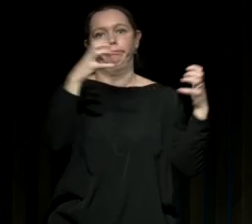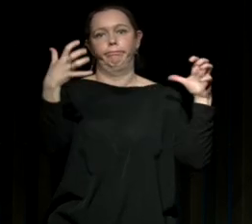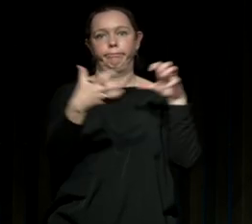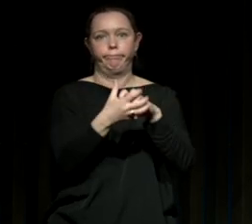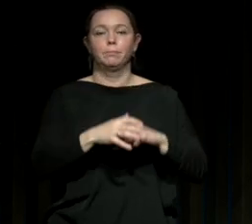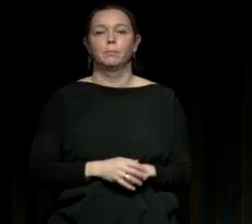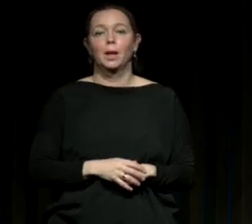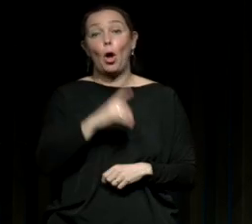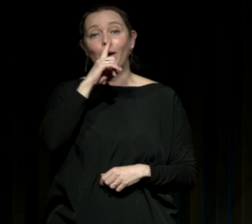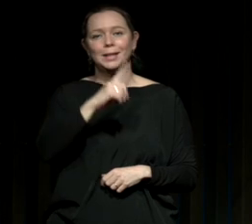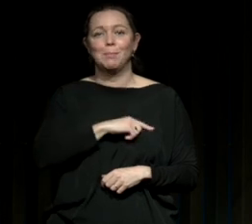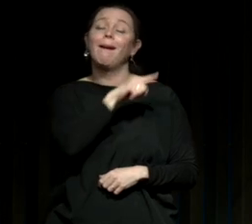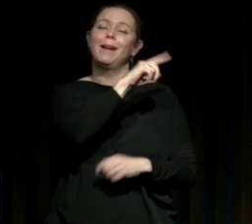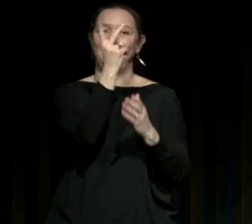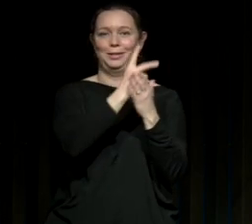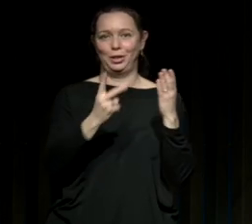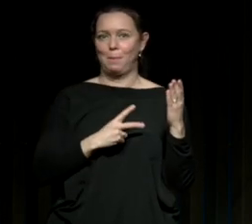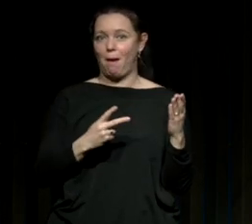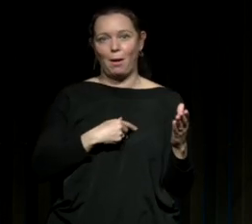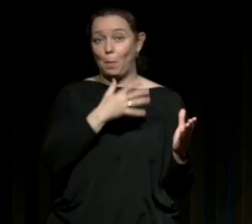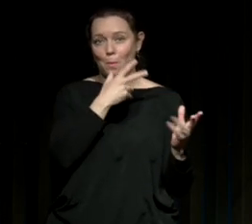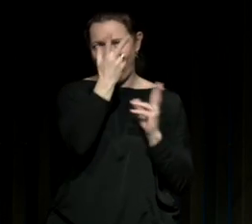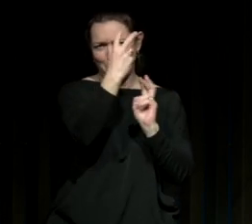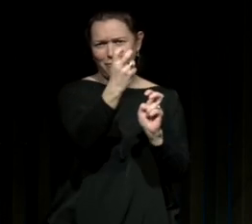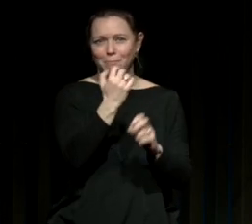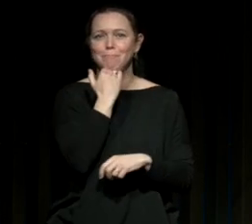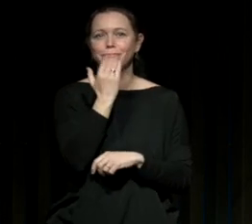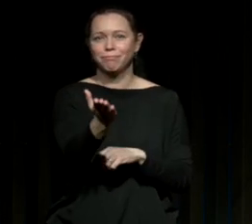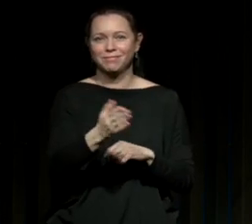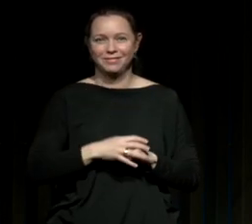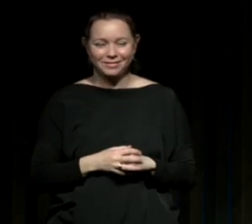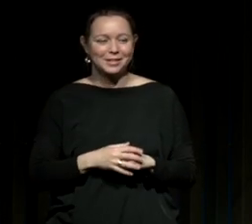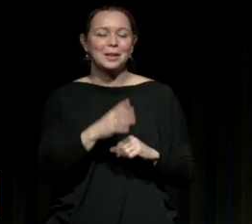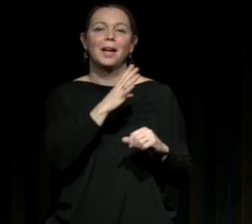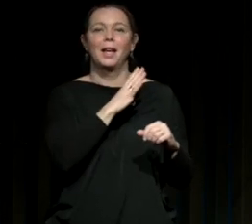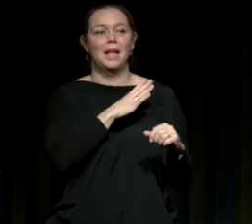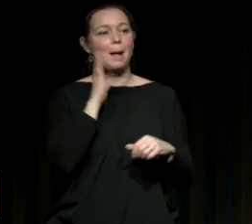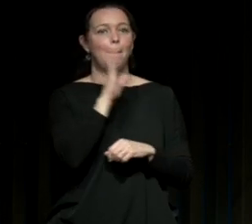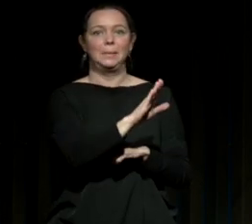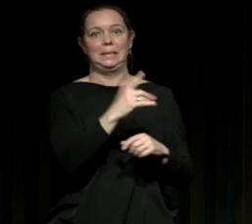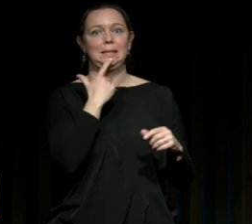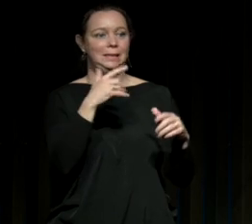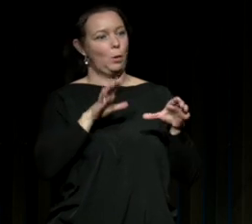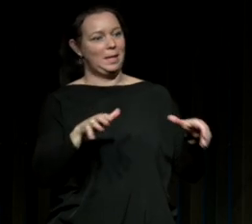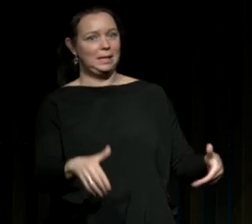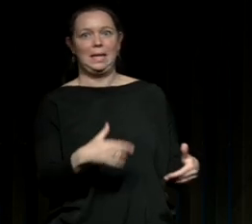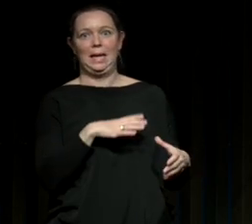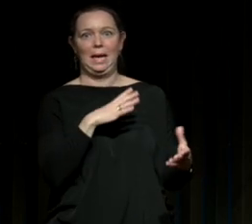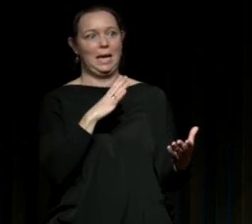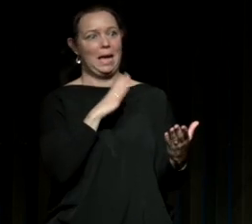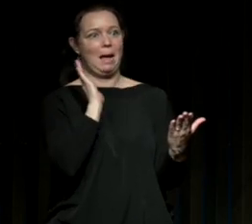et schématiser son schématiser les déterminants d'obésité alors je n'arrive pas à lire vous non